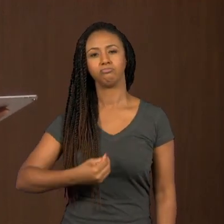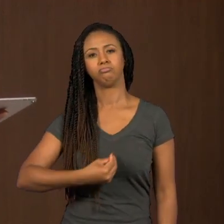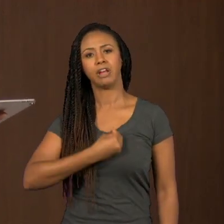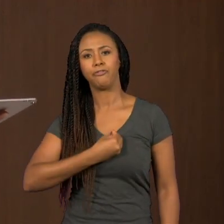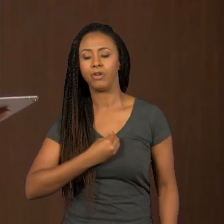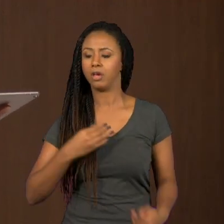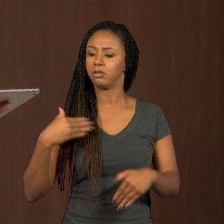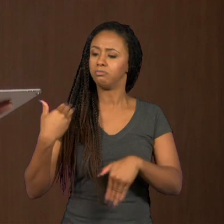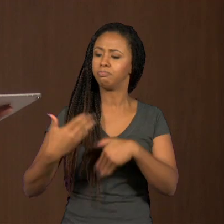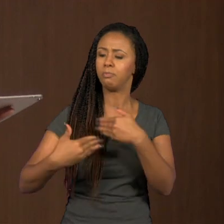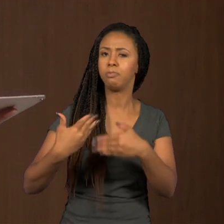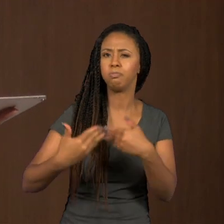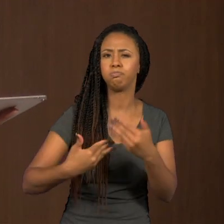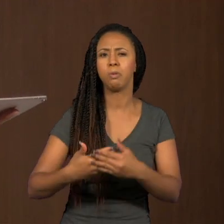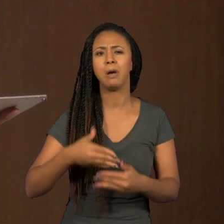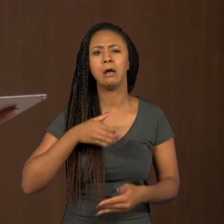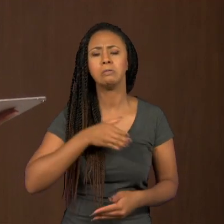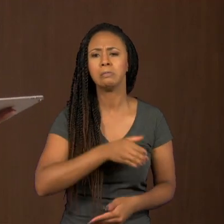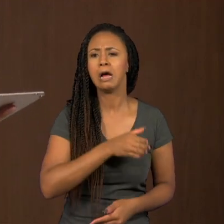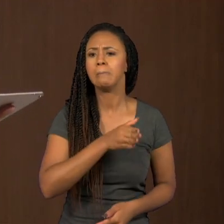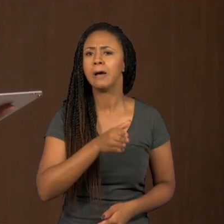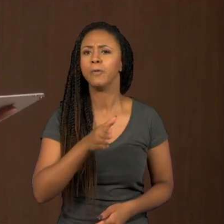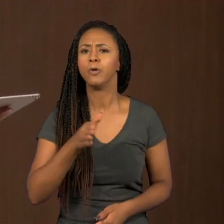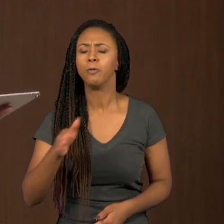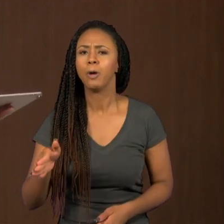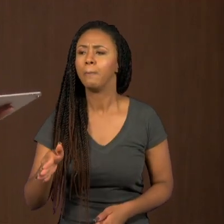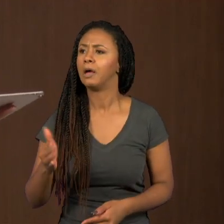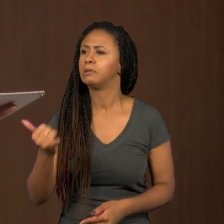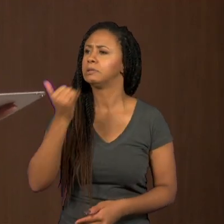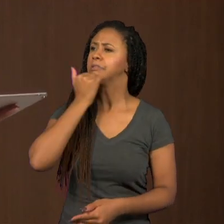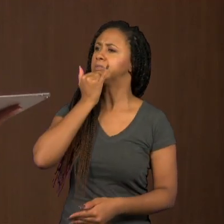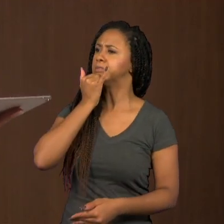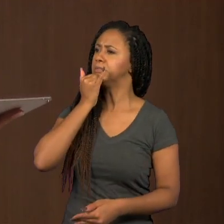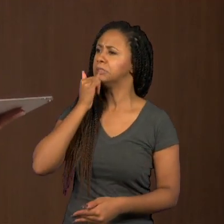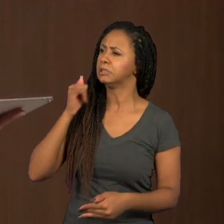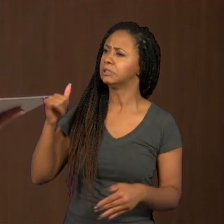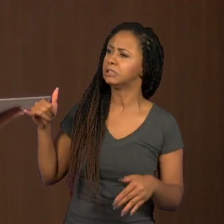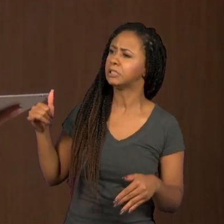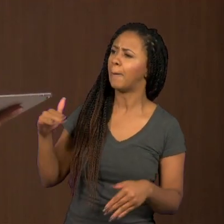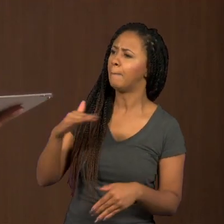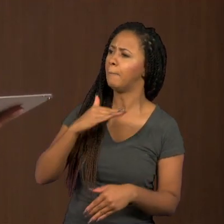É A MORTE OU ENTÃO AS SUAS VARIAÇÕES; DOENÇA,